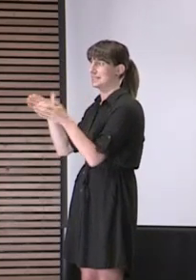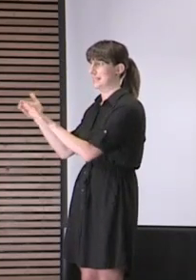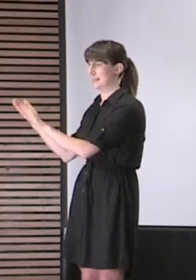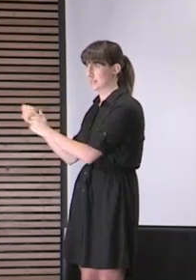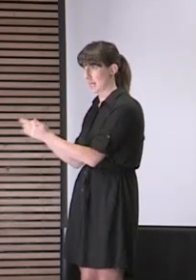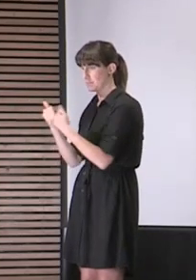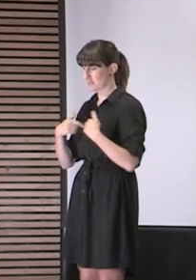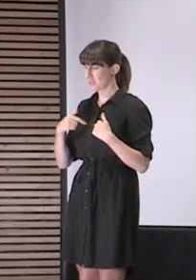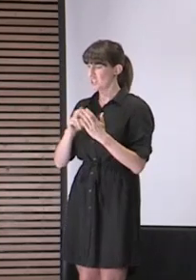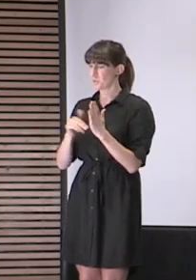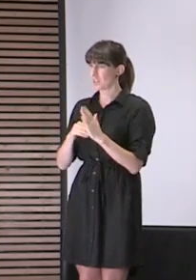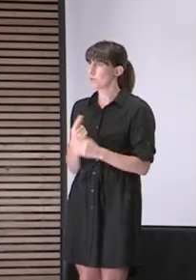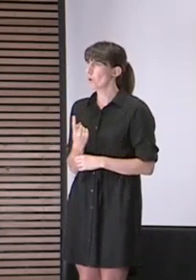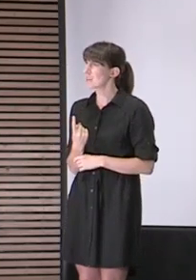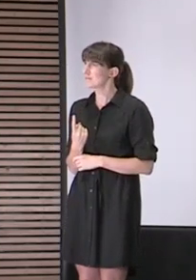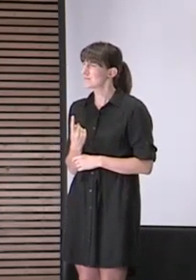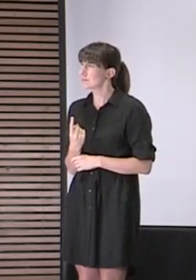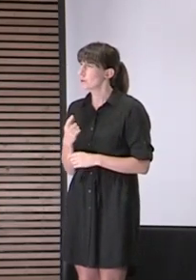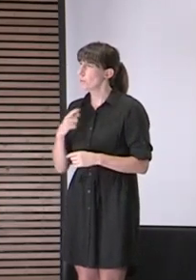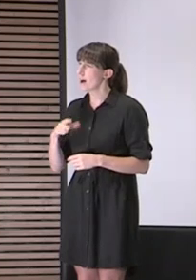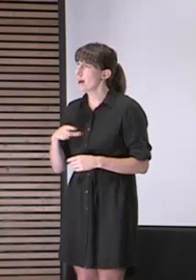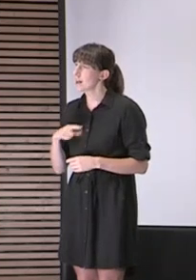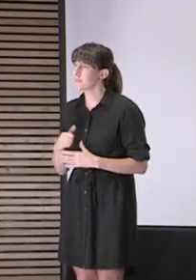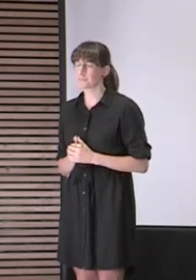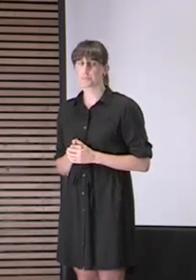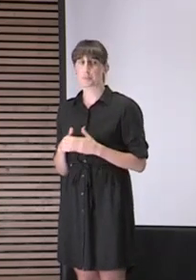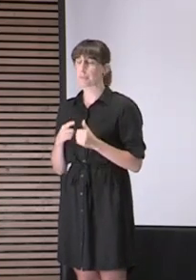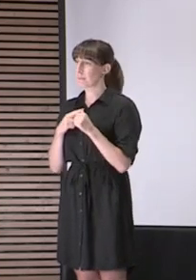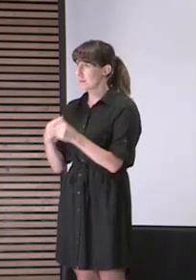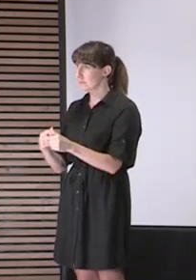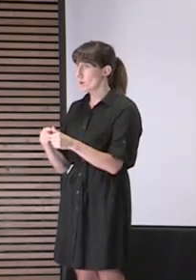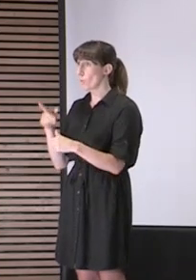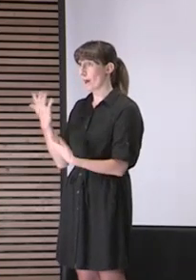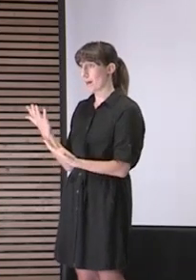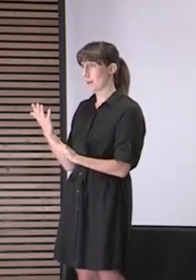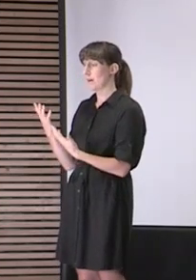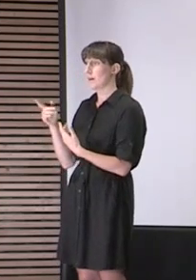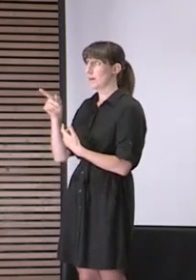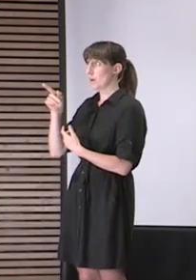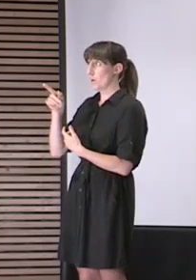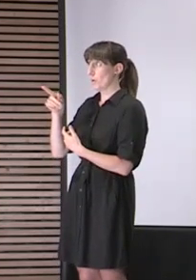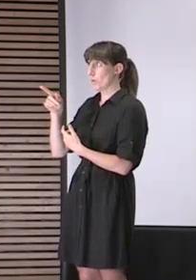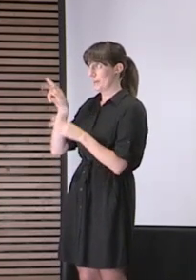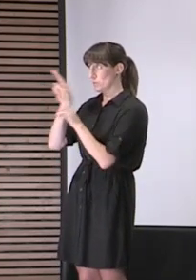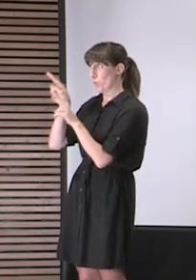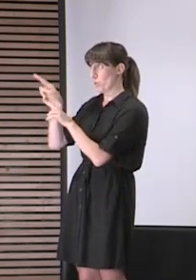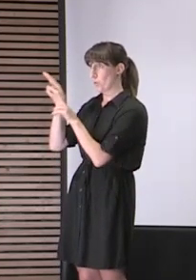veremos a los maoríes y Los casos del Pacífico continúan creciendo como vemos mas cerca